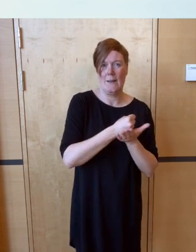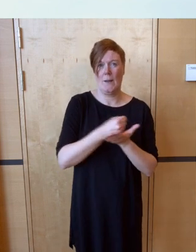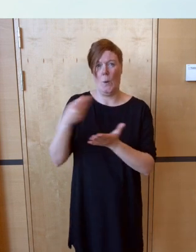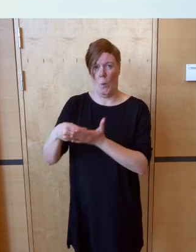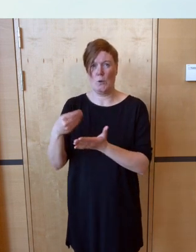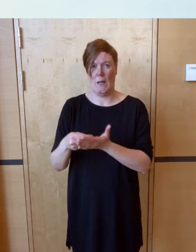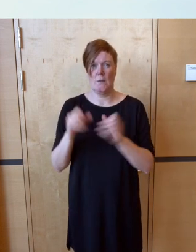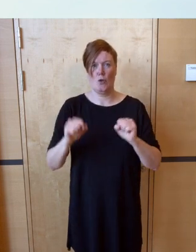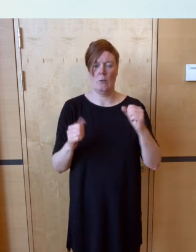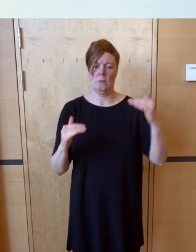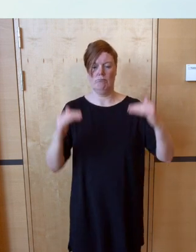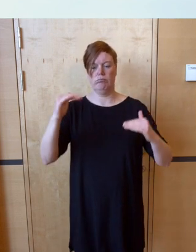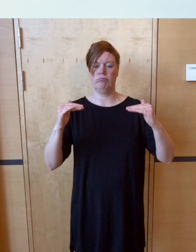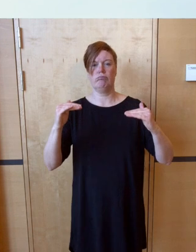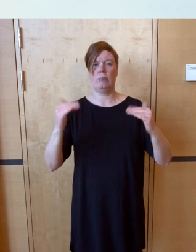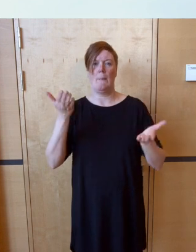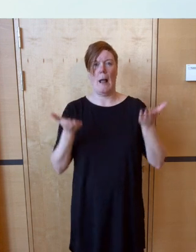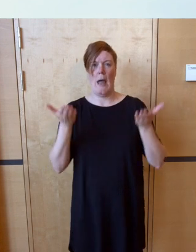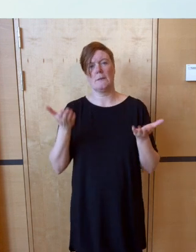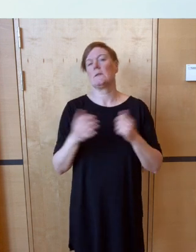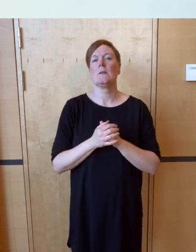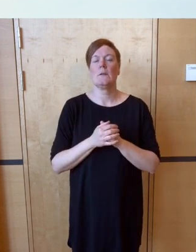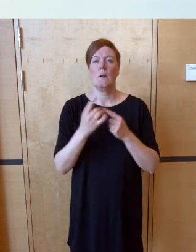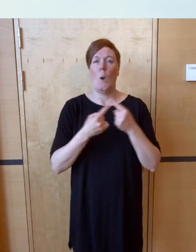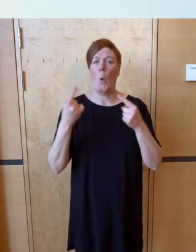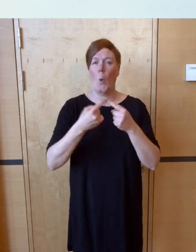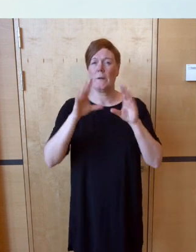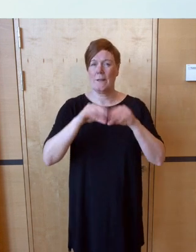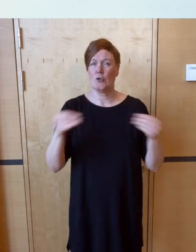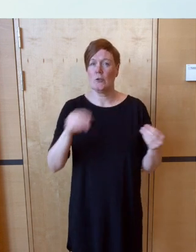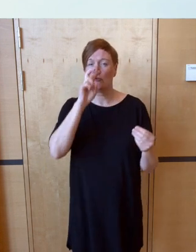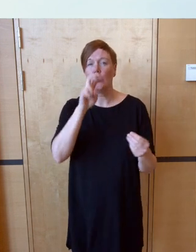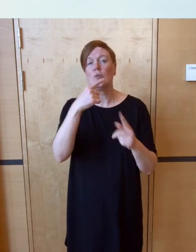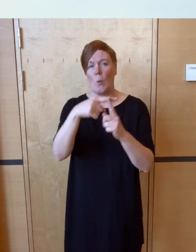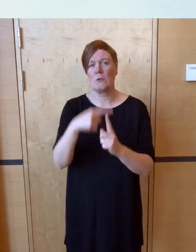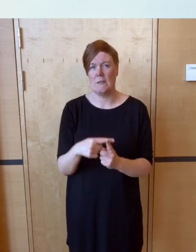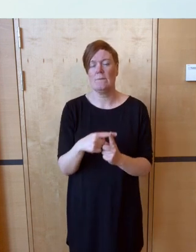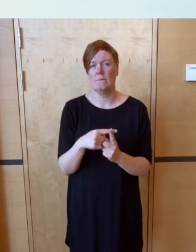Och årens årets balanskravsresultat i kommunen är positivt och uppgår till